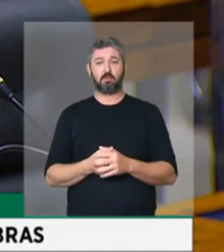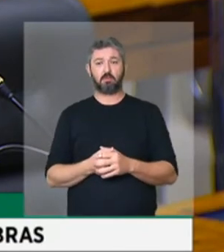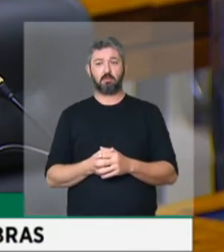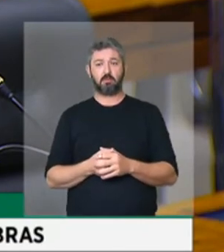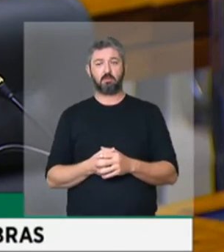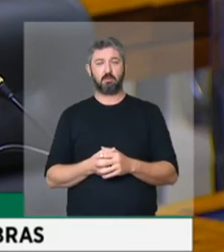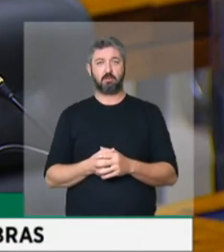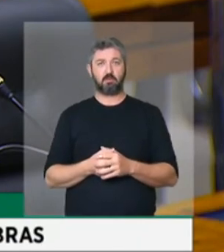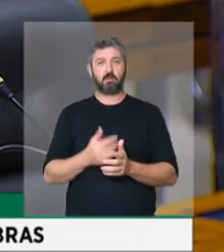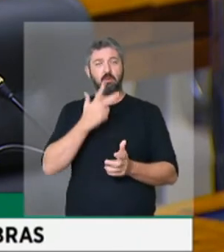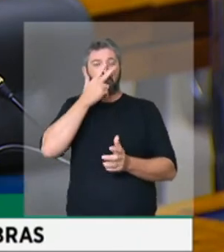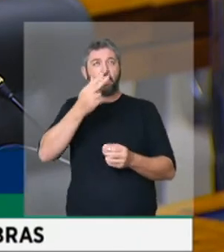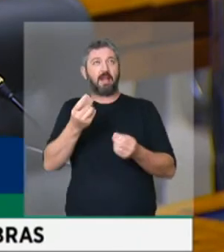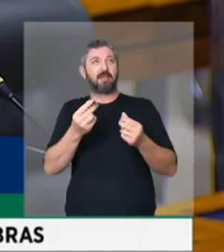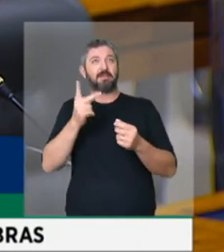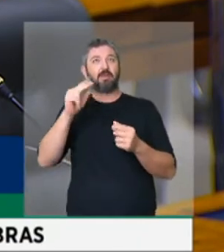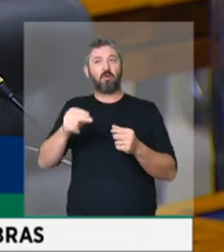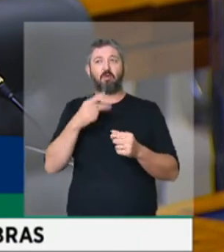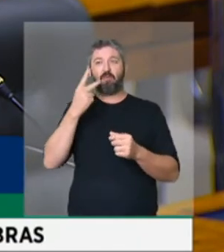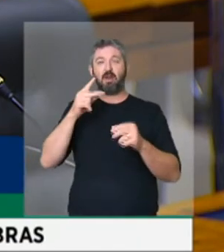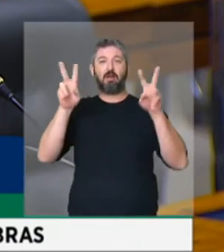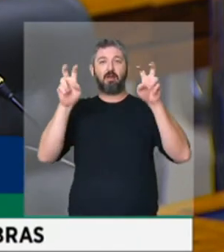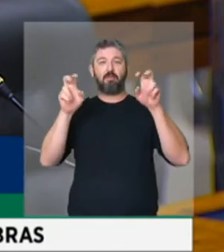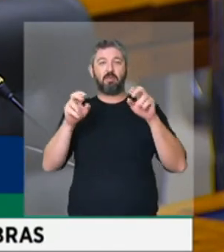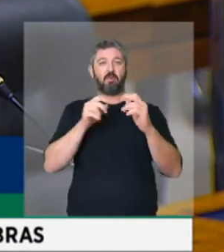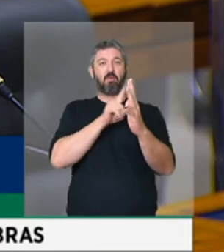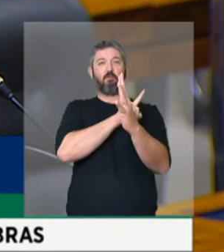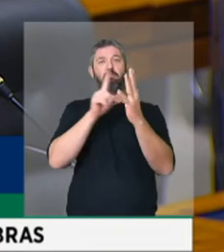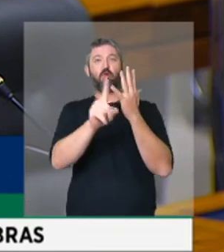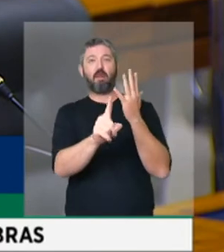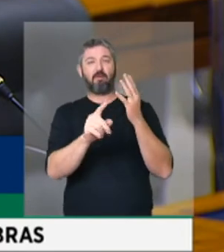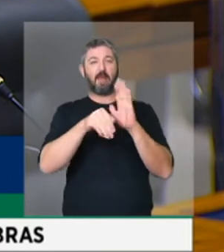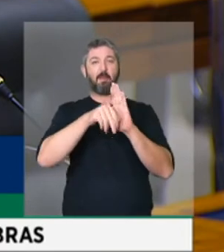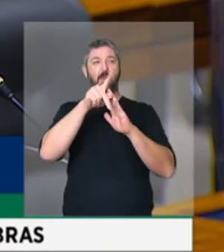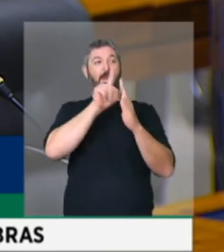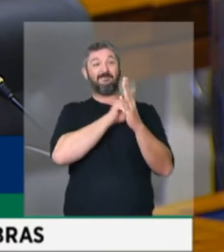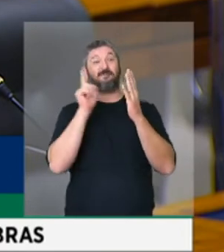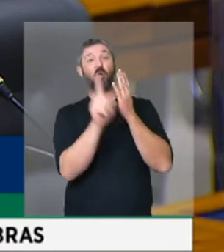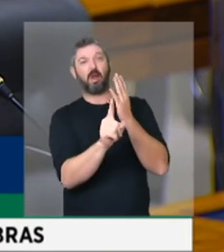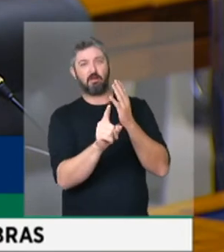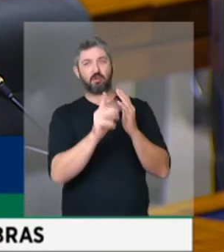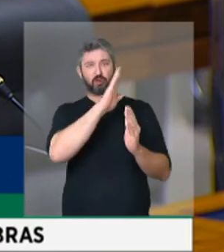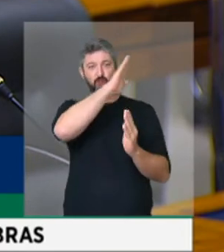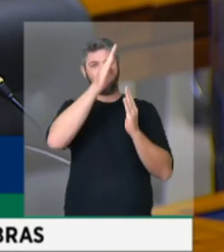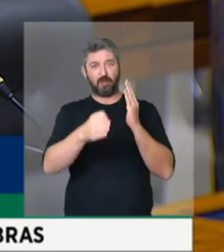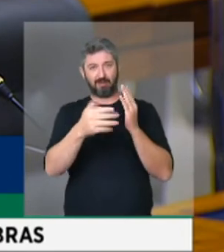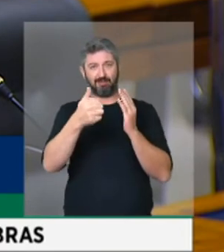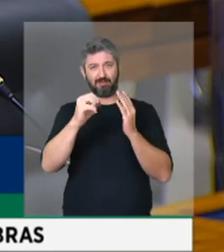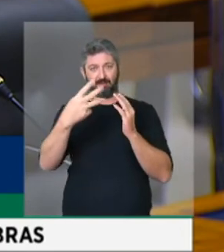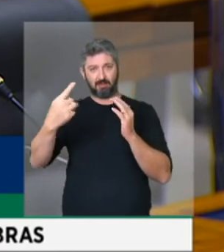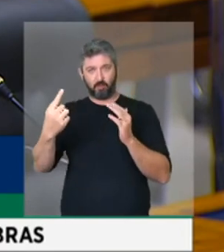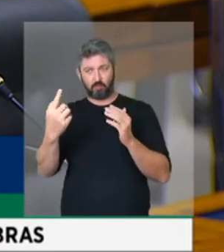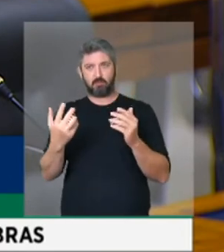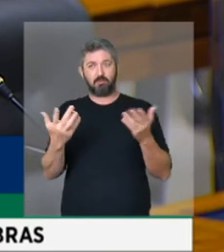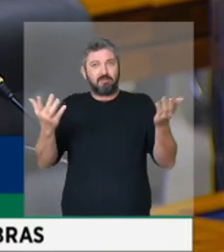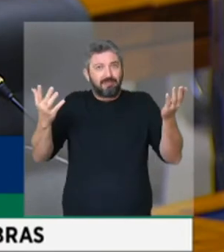ESTÃO AQUI. E ENTRAMOS DE CERTA FORMA COMO SE DIZ NA GÍRIA POPULAR, NO "FURA-FILA" DAS MPS. PRESIDENTE, TEM